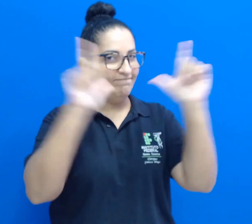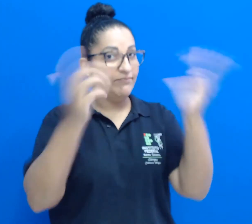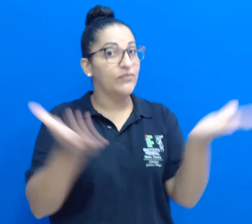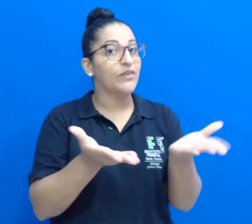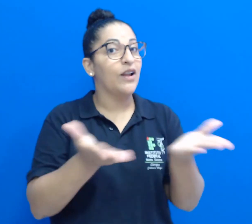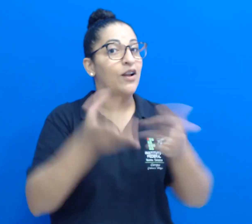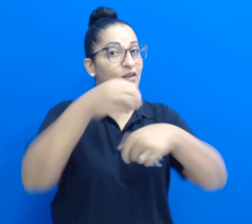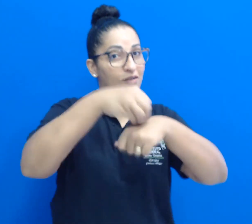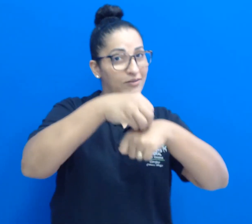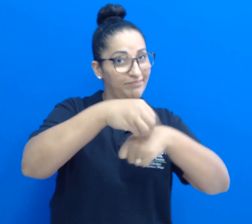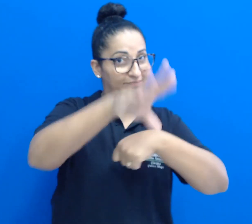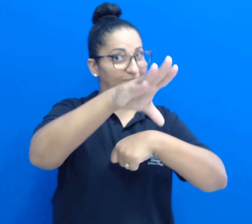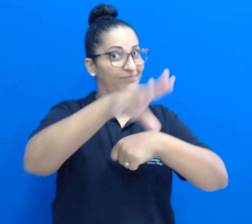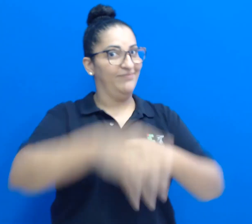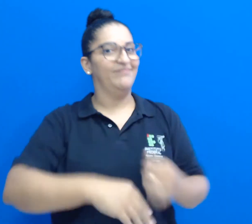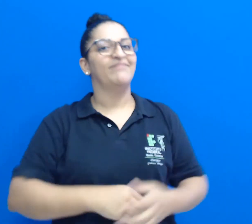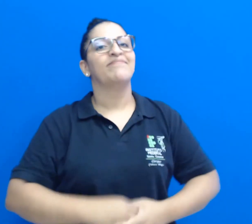Fique ligado nas dicas que vou dar agora!